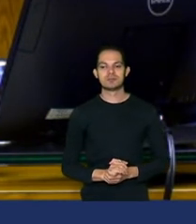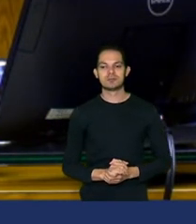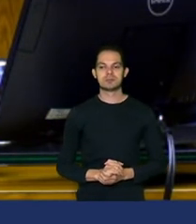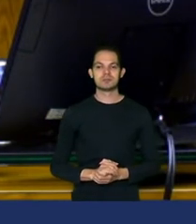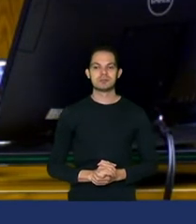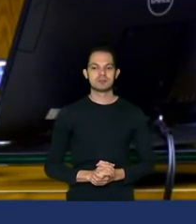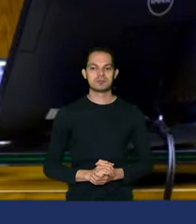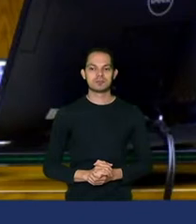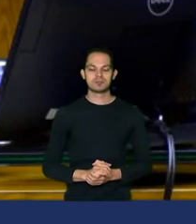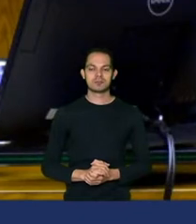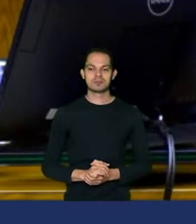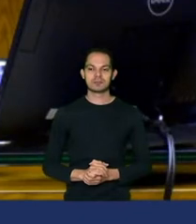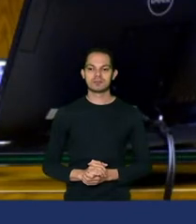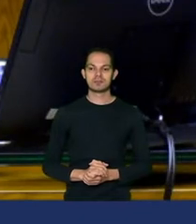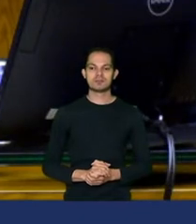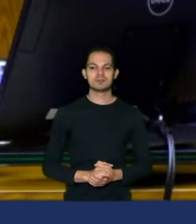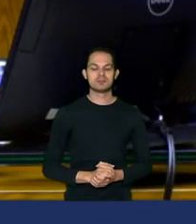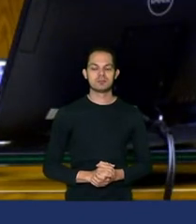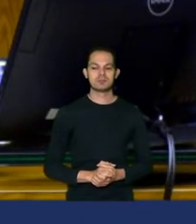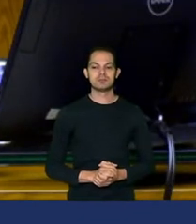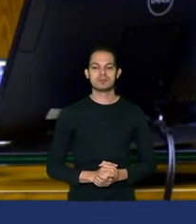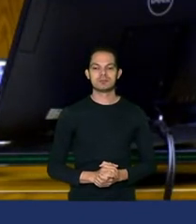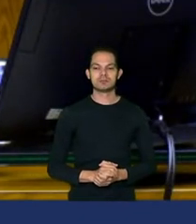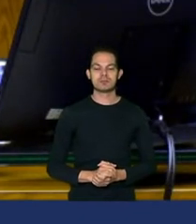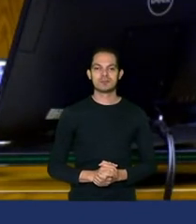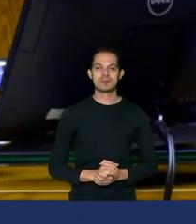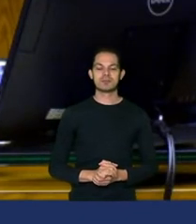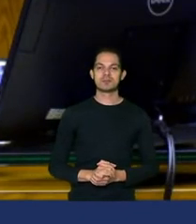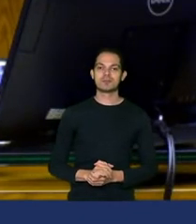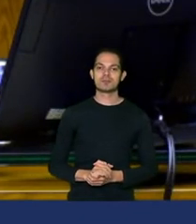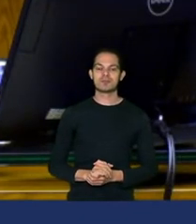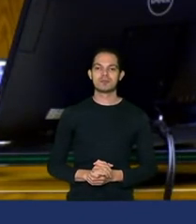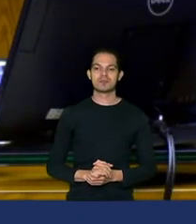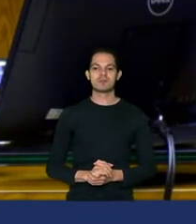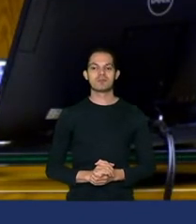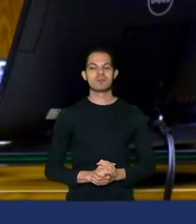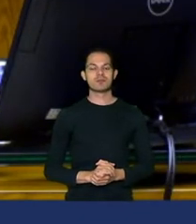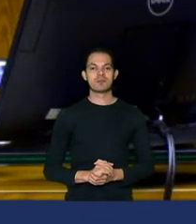BORGES. COM VOSSA EXCELÊNCIA A TRIBUNA, DEPUTADO ELI